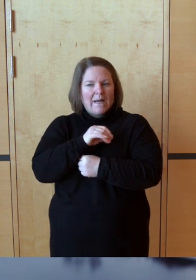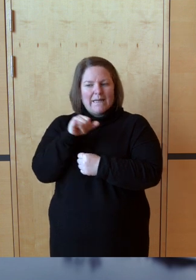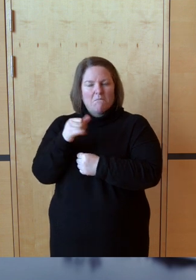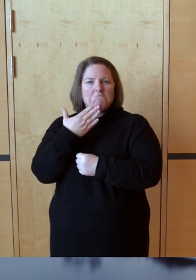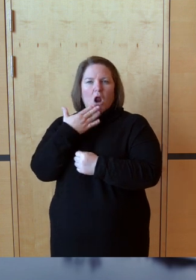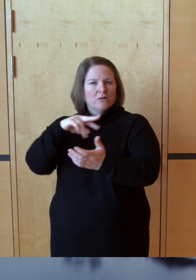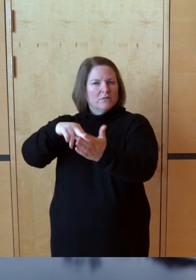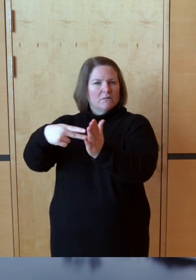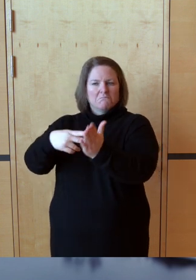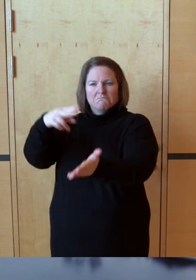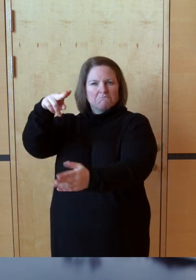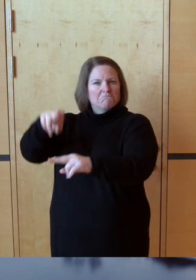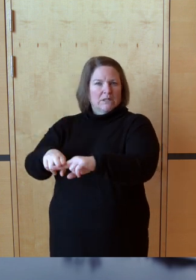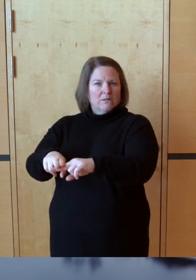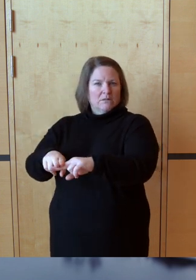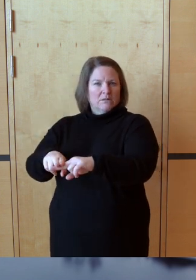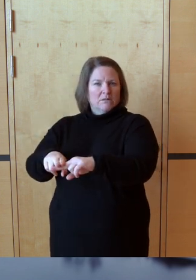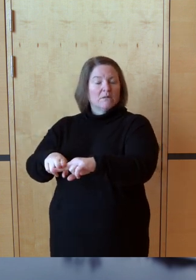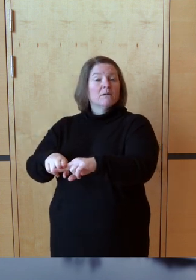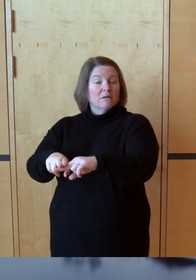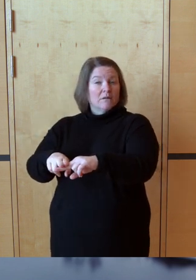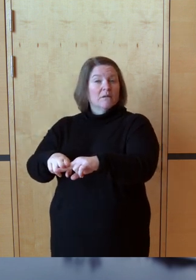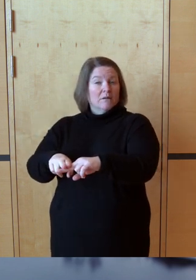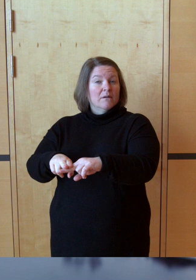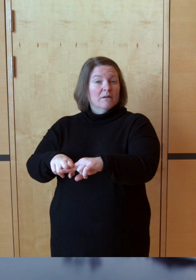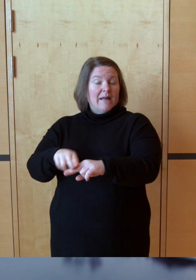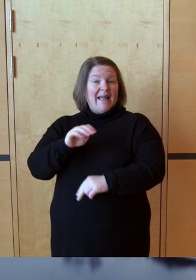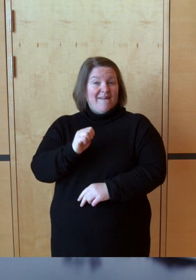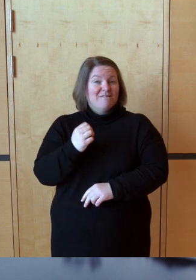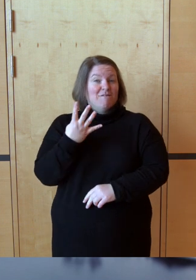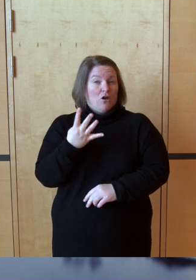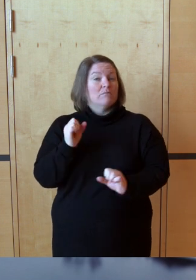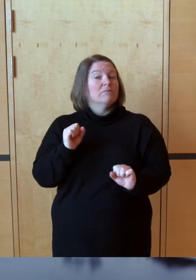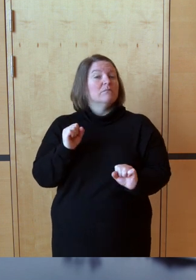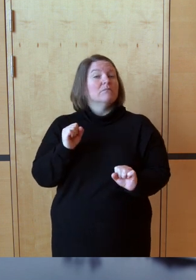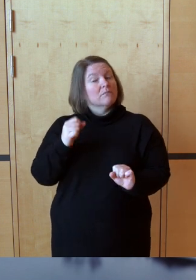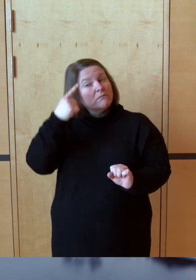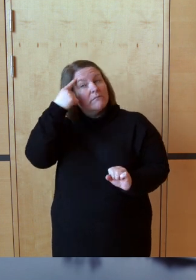Jag hörde också garanti då så att det är 49 aktuella flytta den är ju aldrig